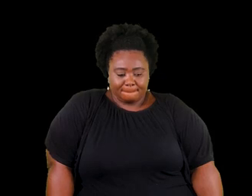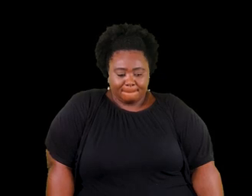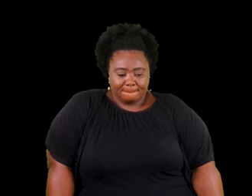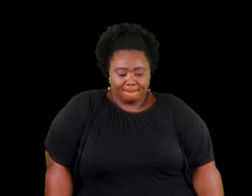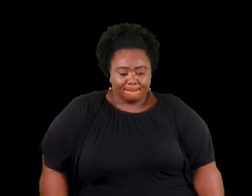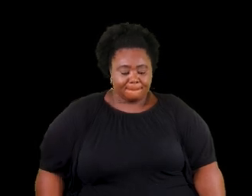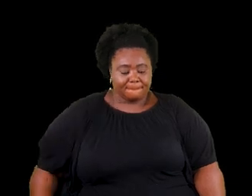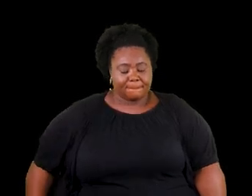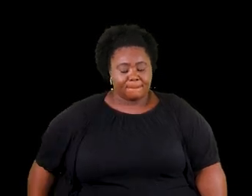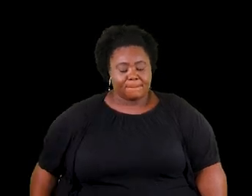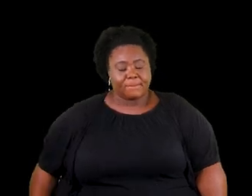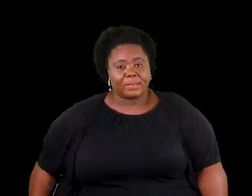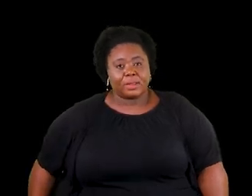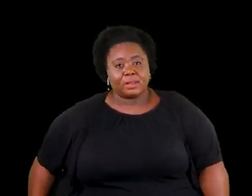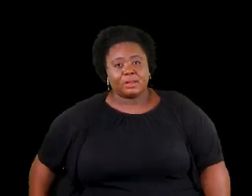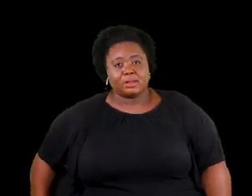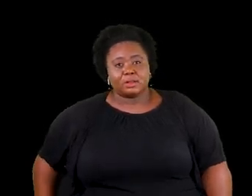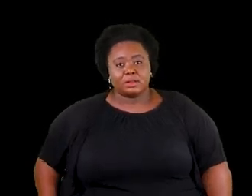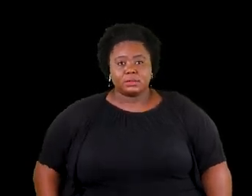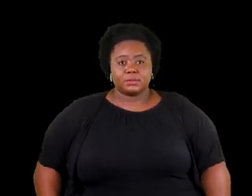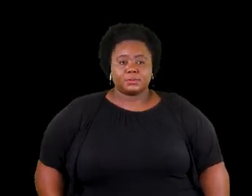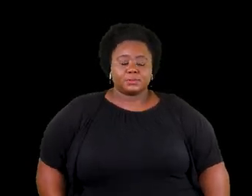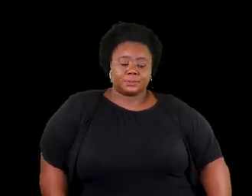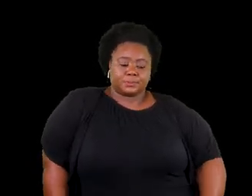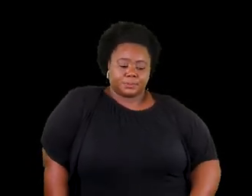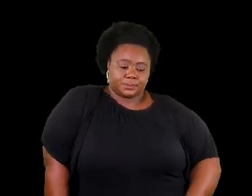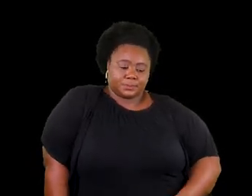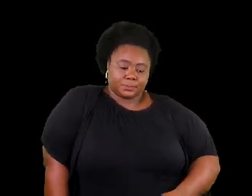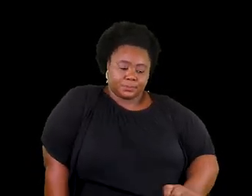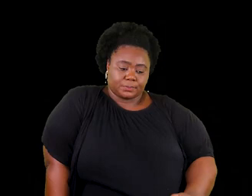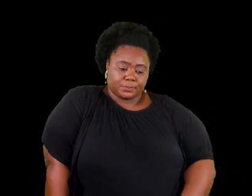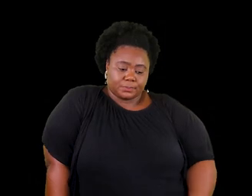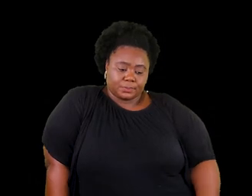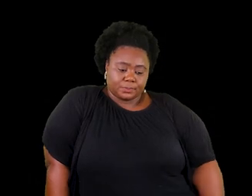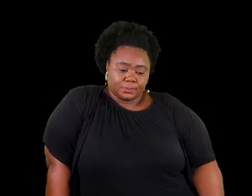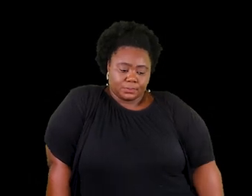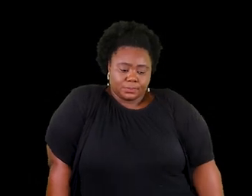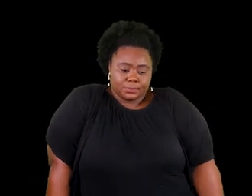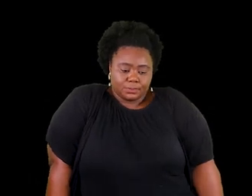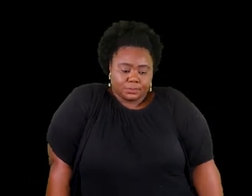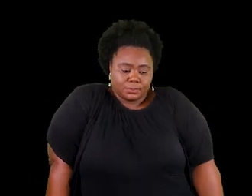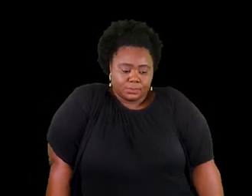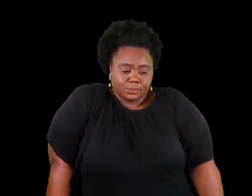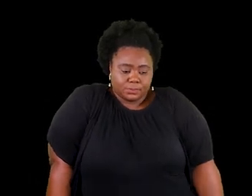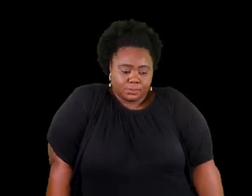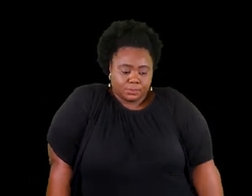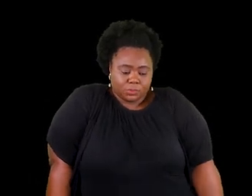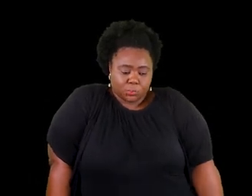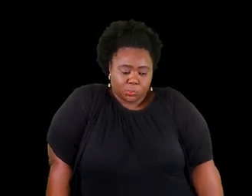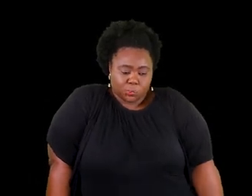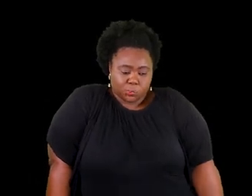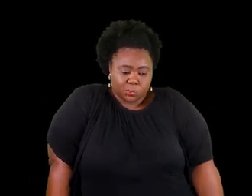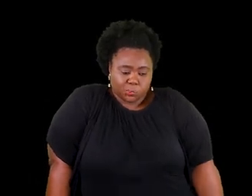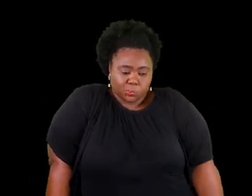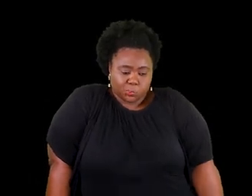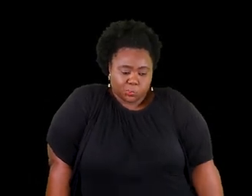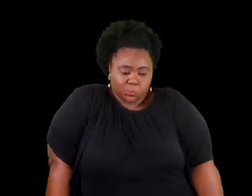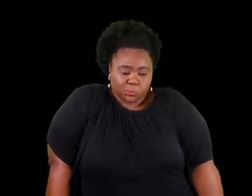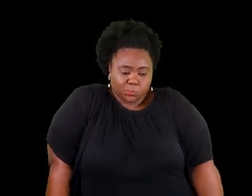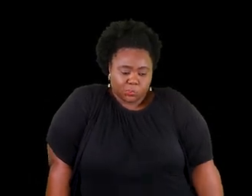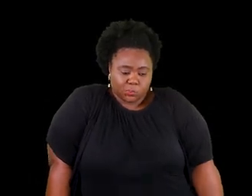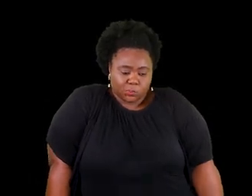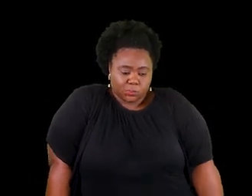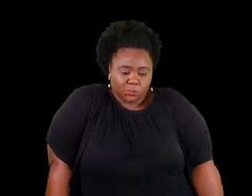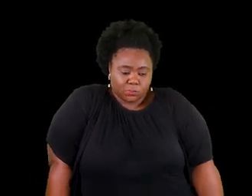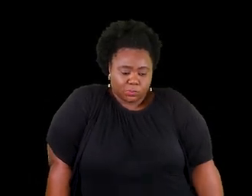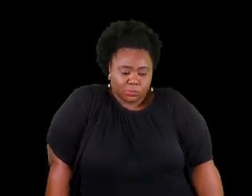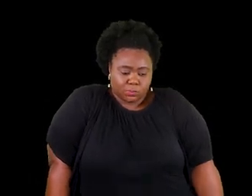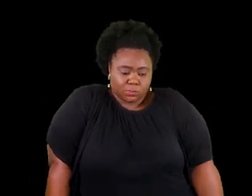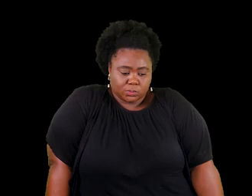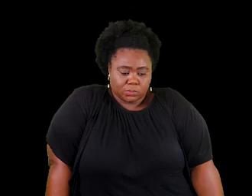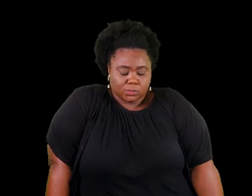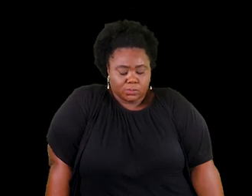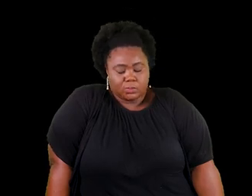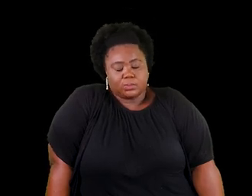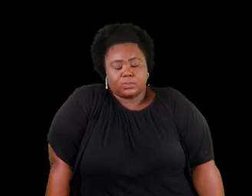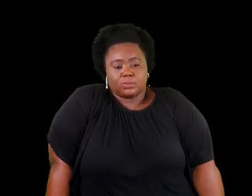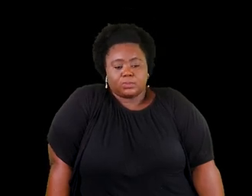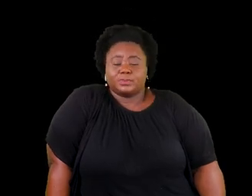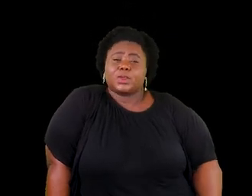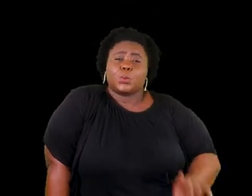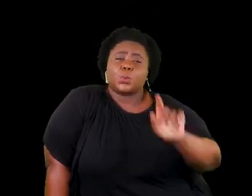(Tunica) que foi amor?